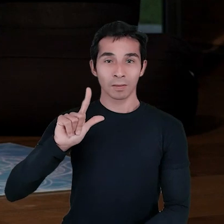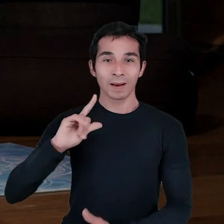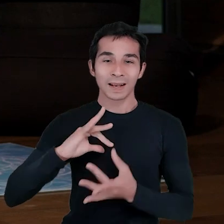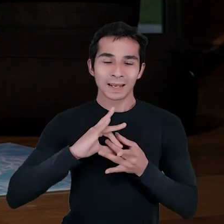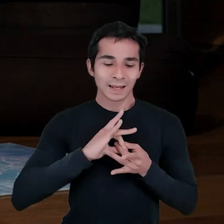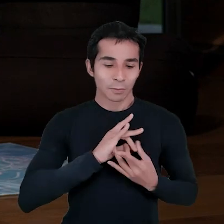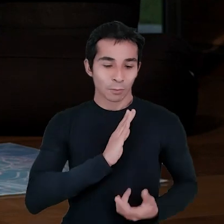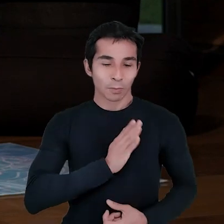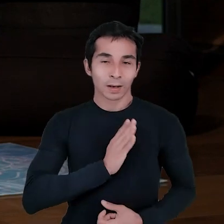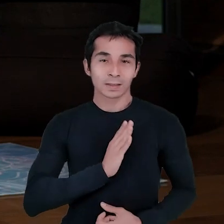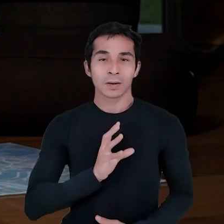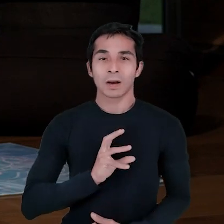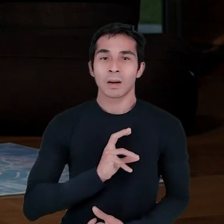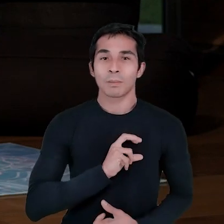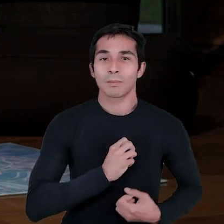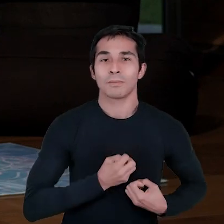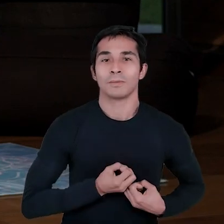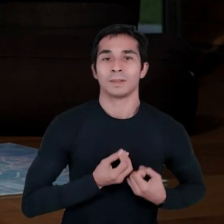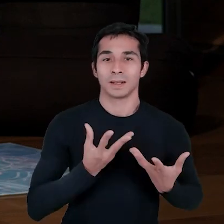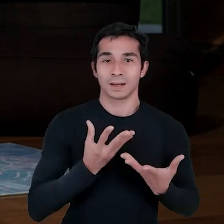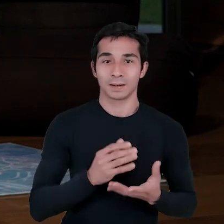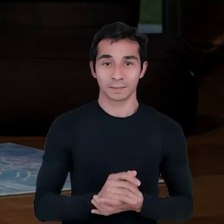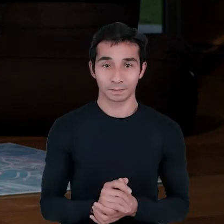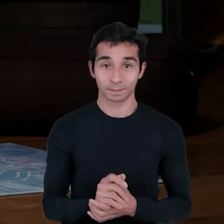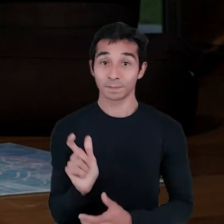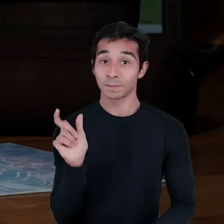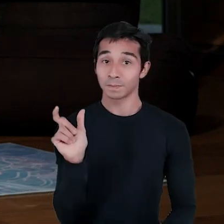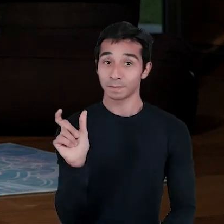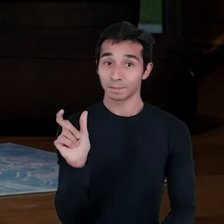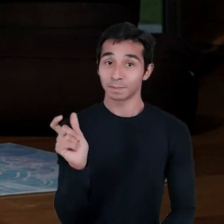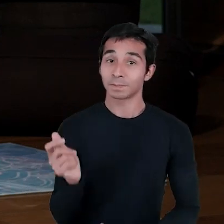É o caminho do coração, da entrega, do amor.